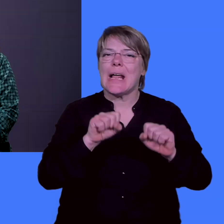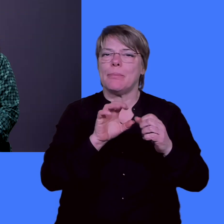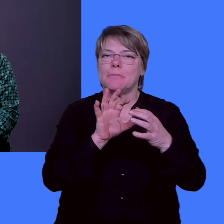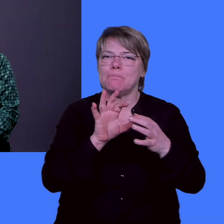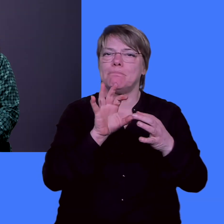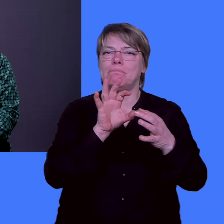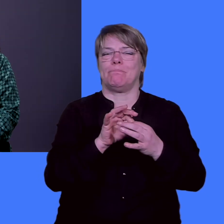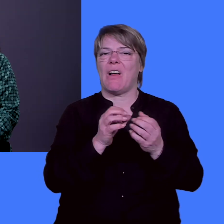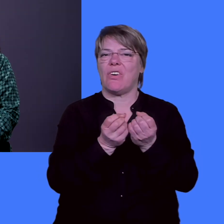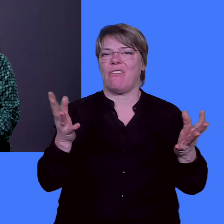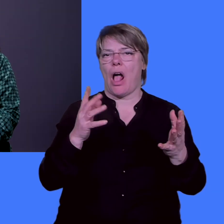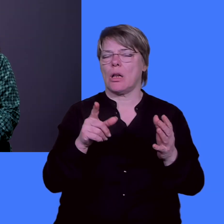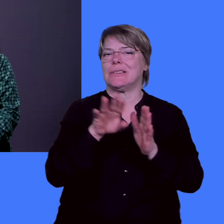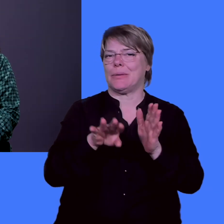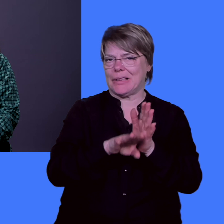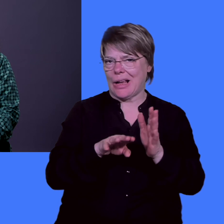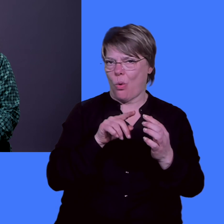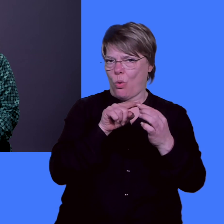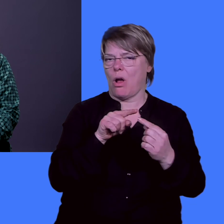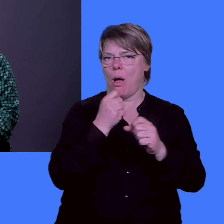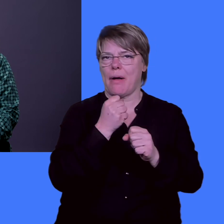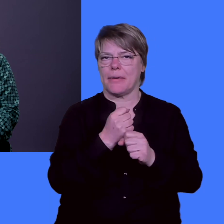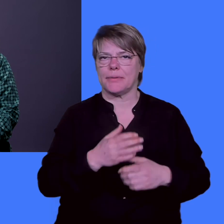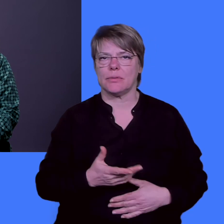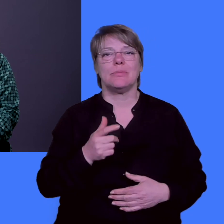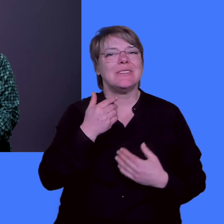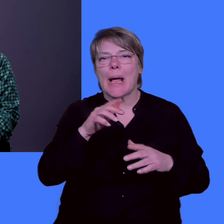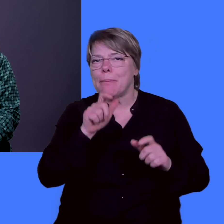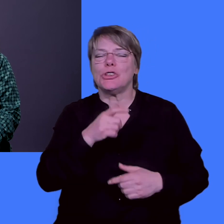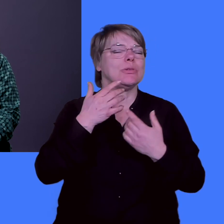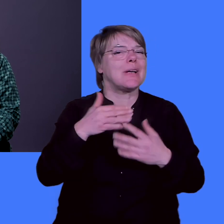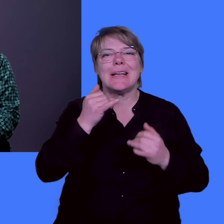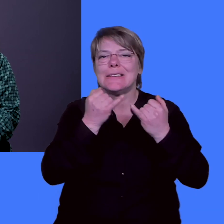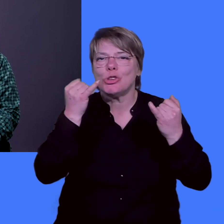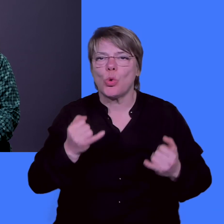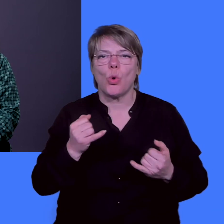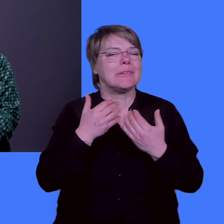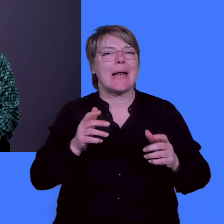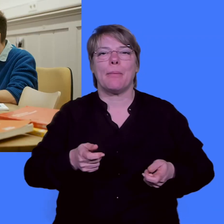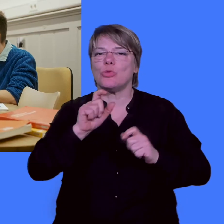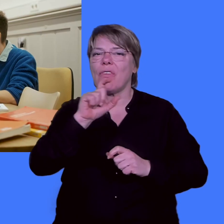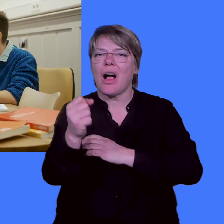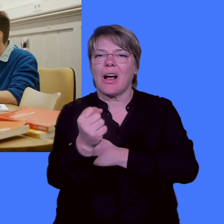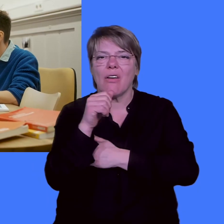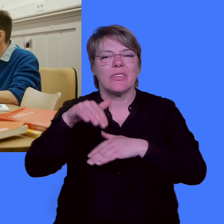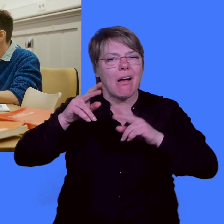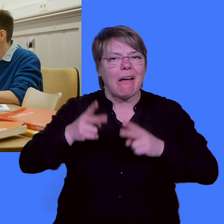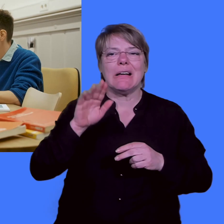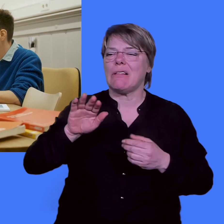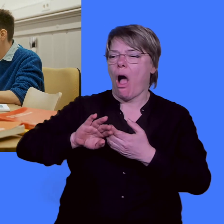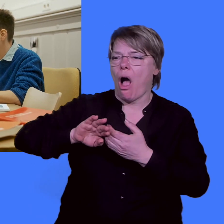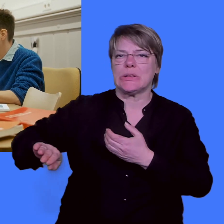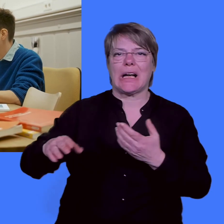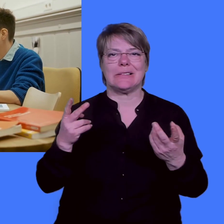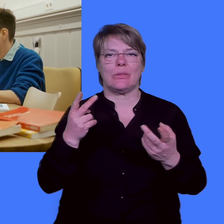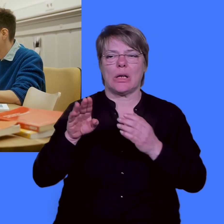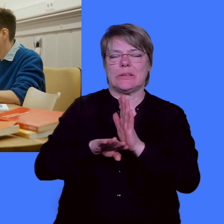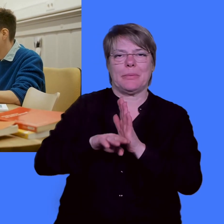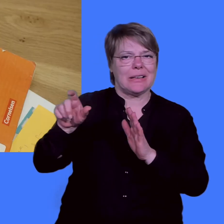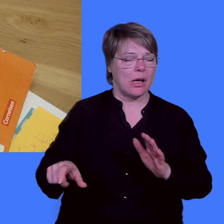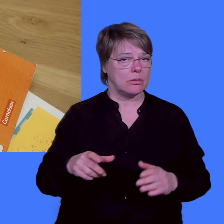Kein Mensch, keine Institution, keine pädagogische Fachkraft hat das Recht Kinder auszugrenzen und zu diskriminieren.